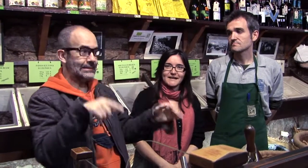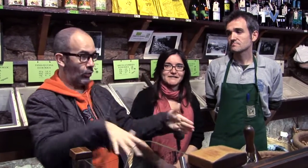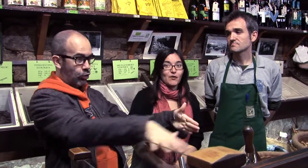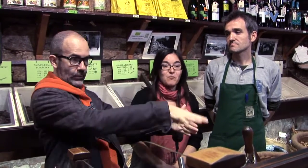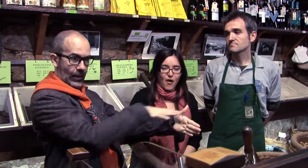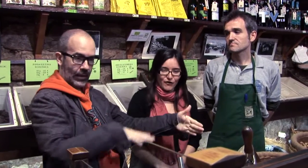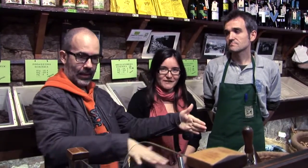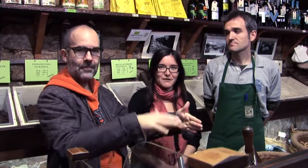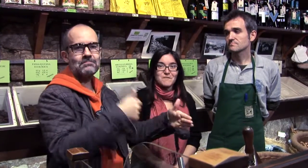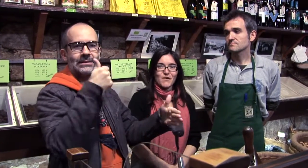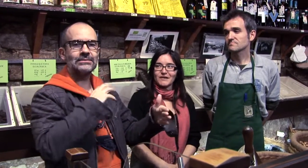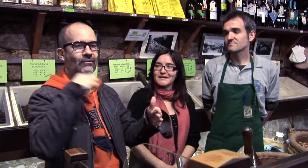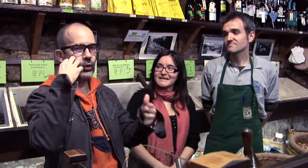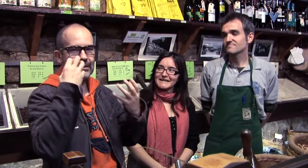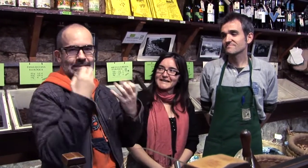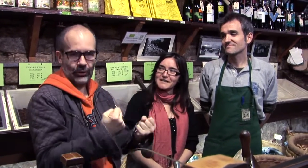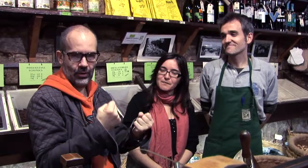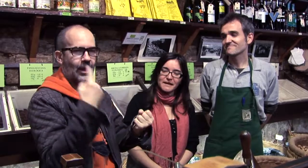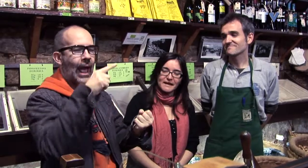Esta zona es de frutos secos como las almendras,